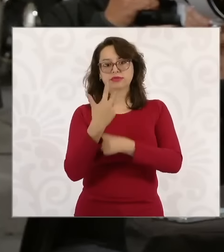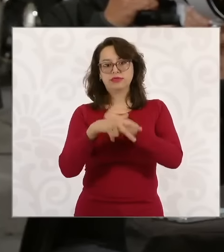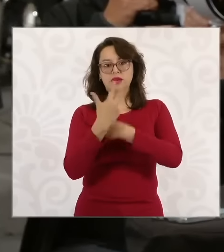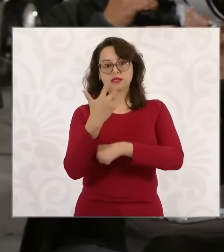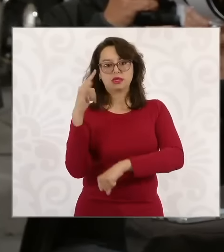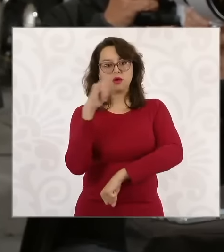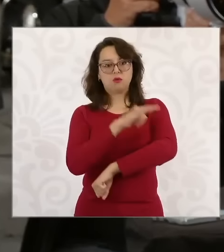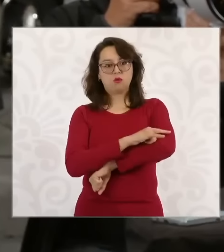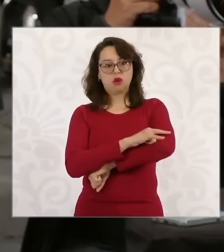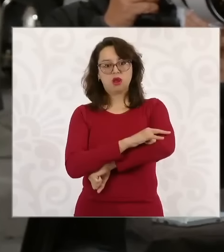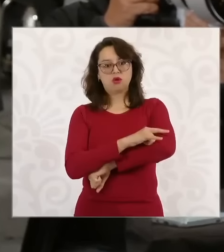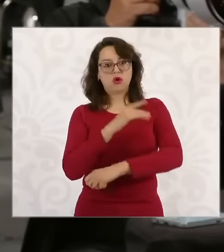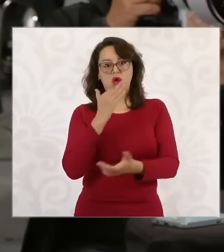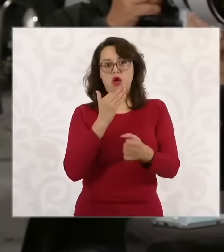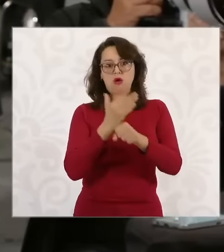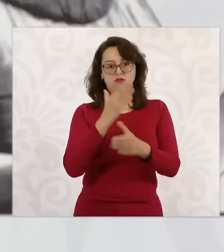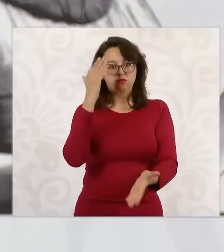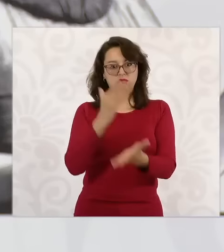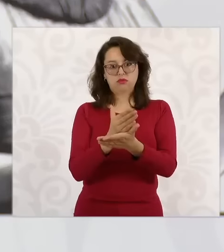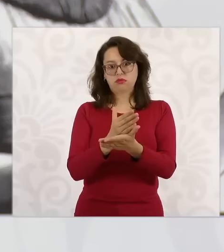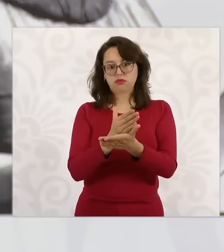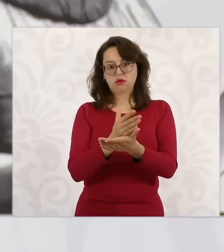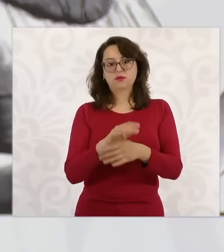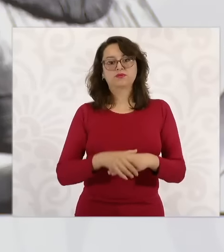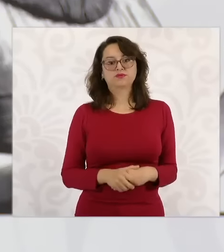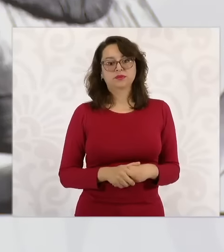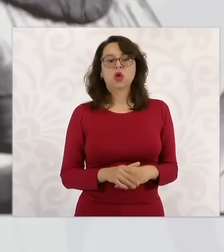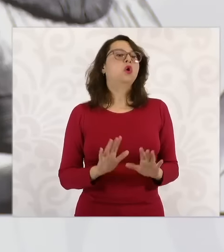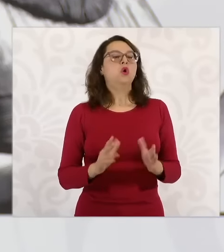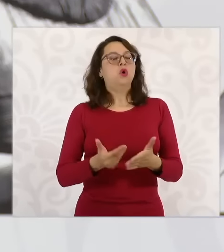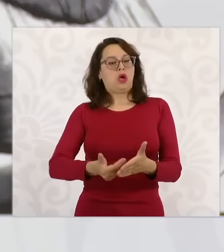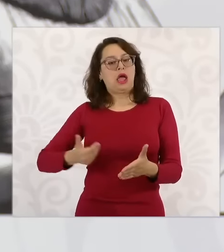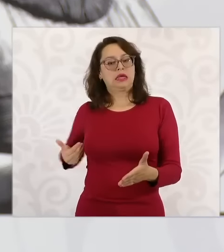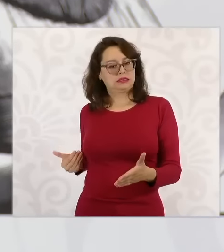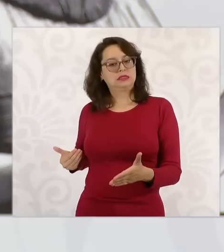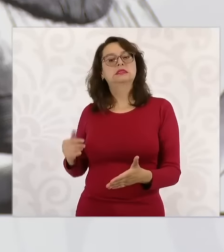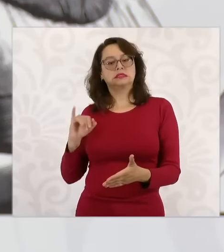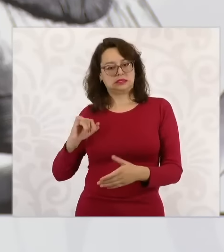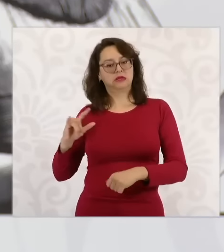disponibles del IF a los Estados Unidos. Hasta ahora son los nuevos y tod los nuevos vuelos.